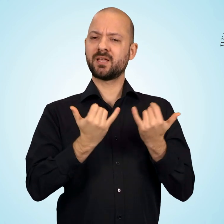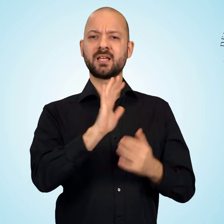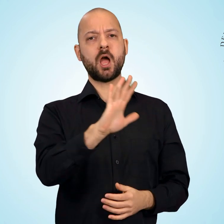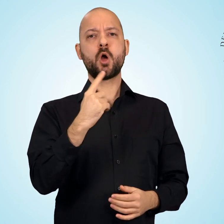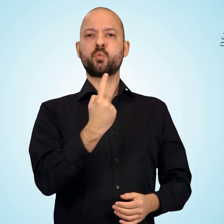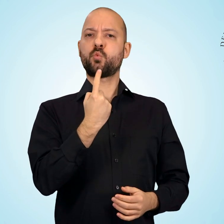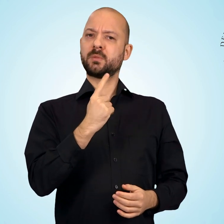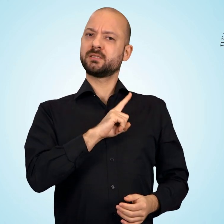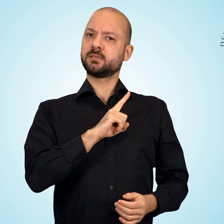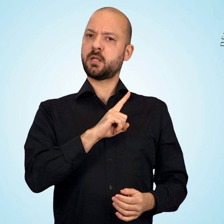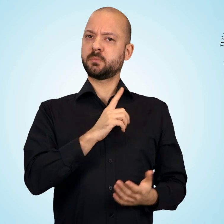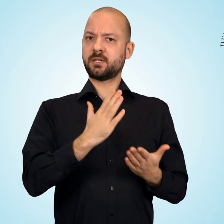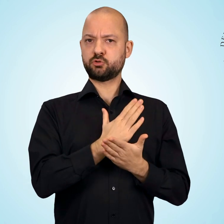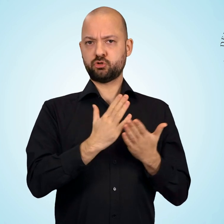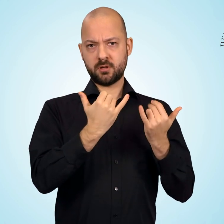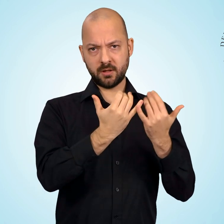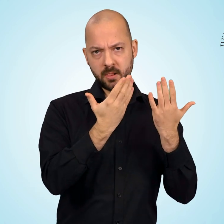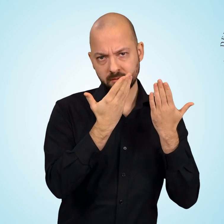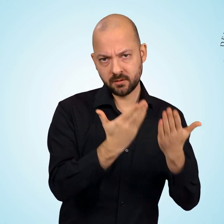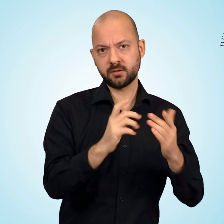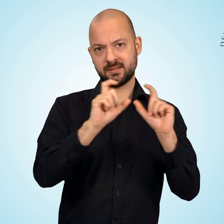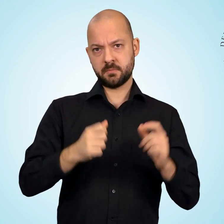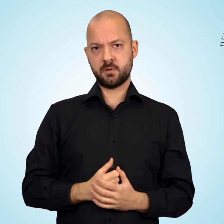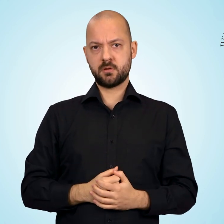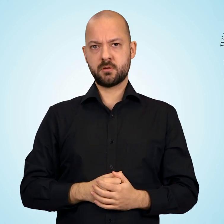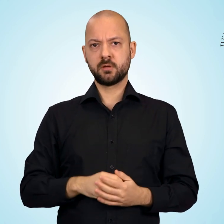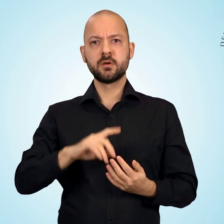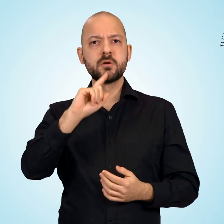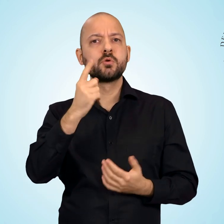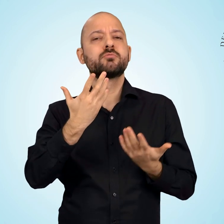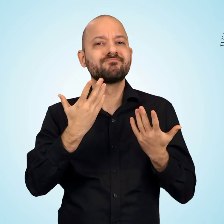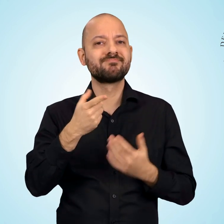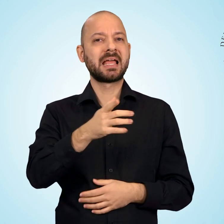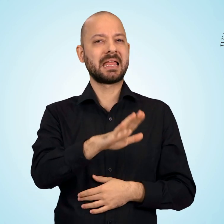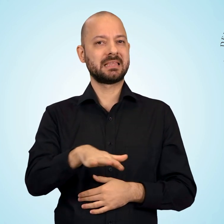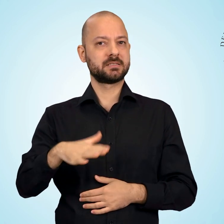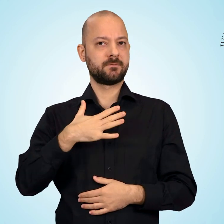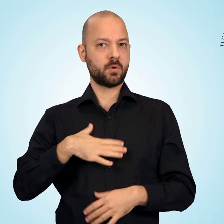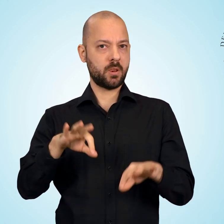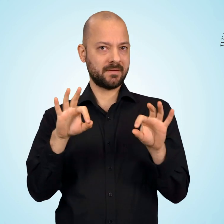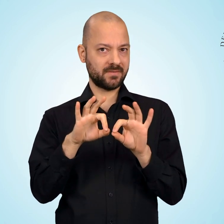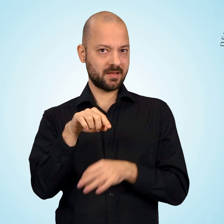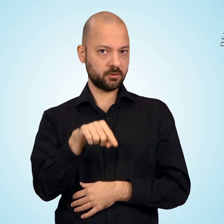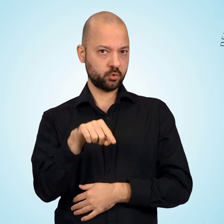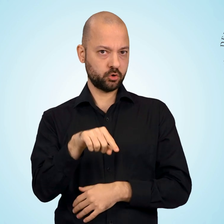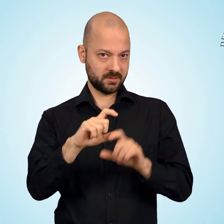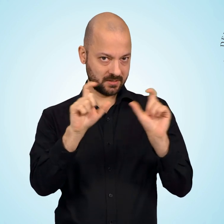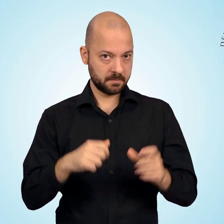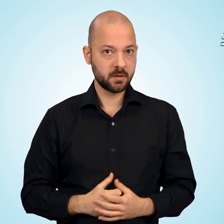die Wahrung der Autonomie der Eltern, auch die Frage nach der Kindeswohlgefährdung,